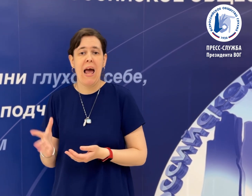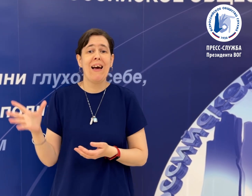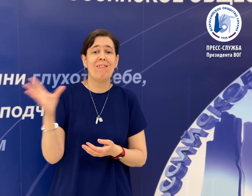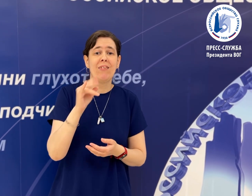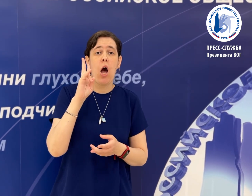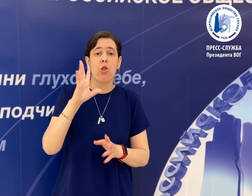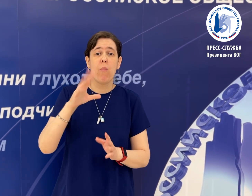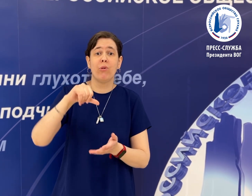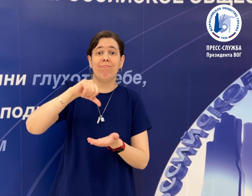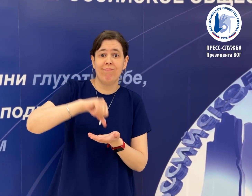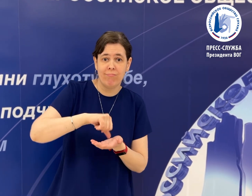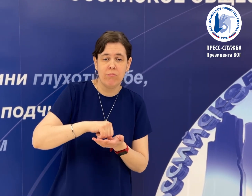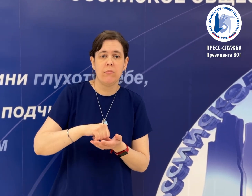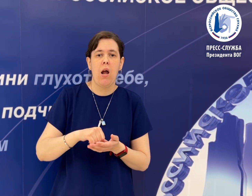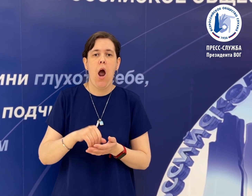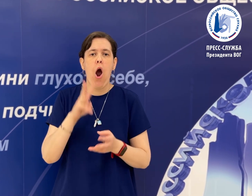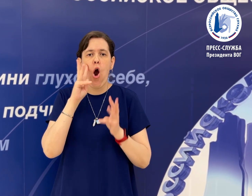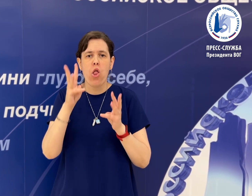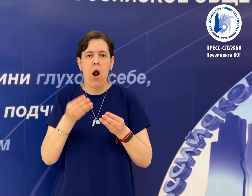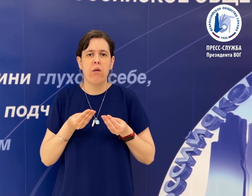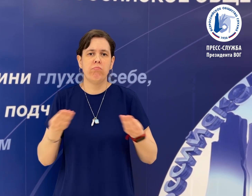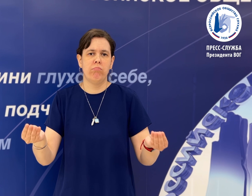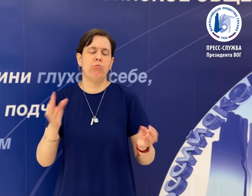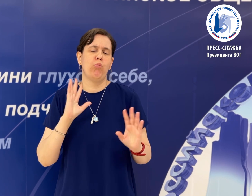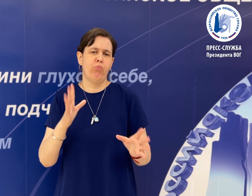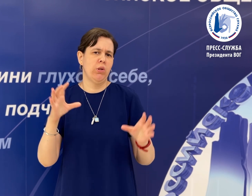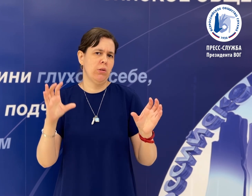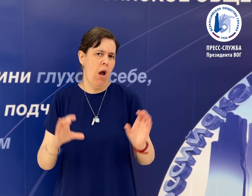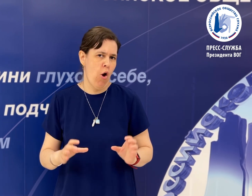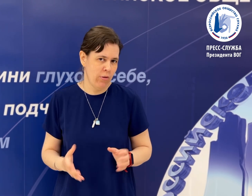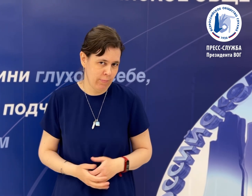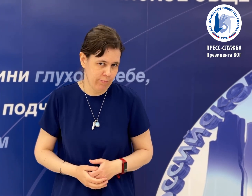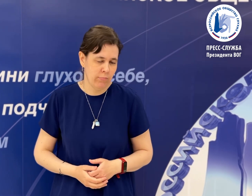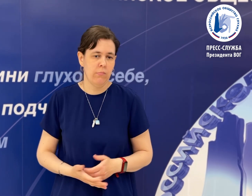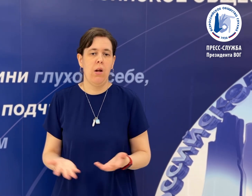Всем артистам, кто будут участвовать в съемках, будет обязательно выплачен гонорар.